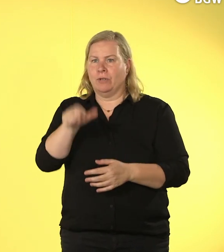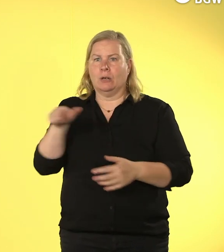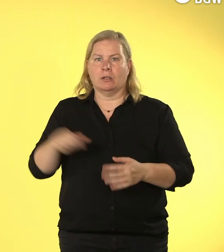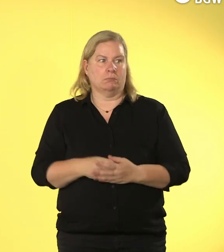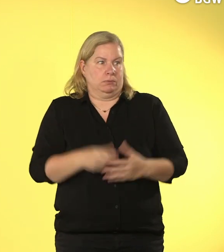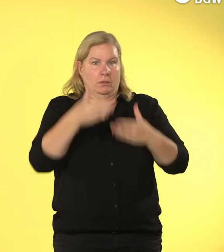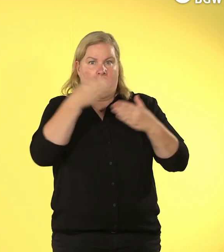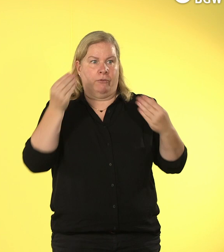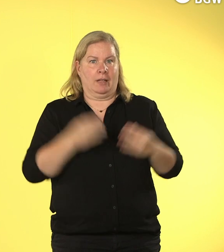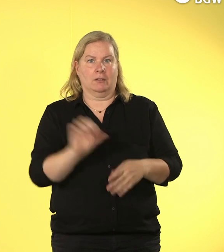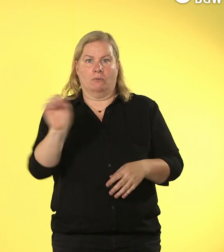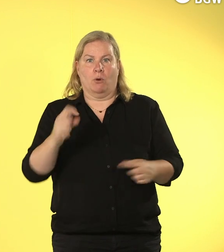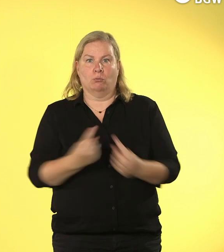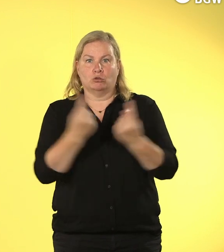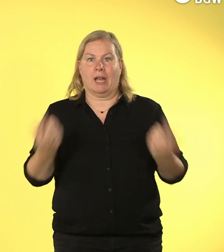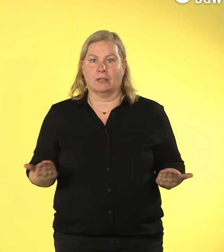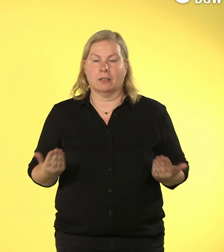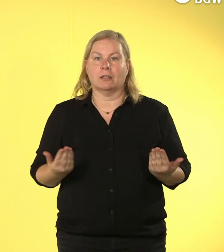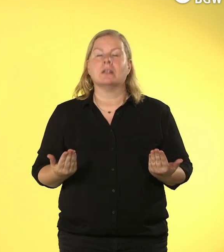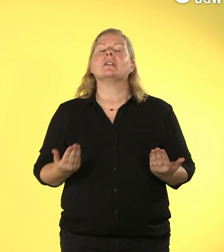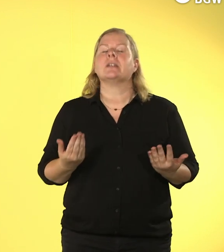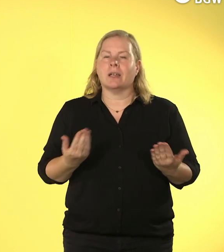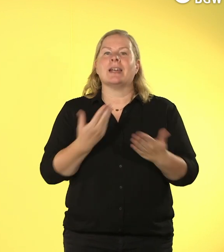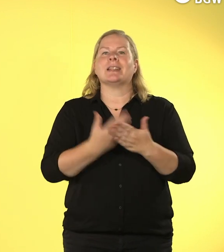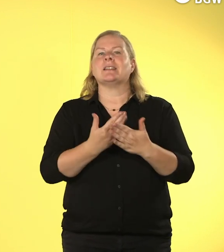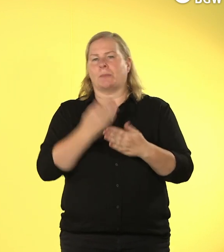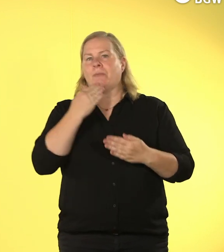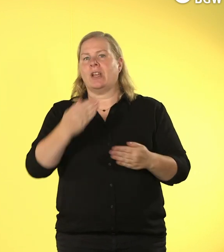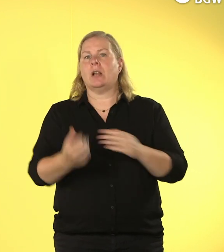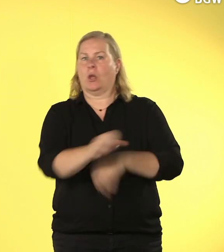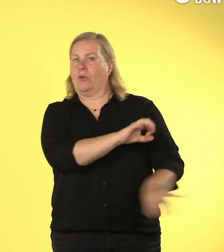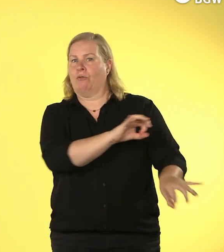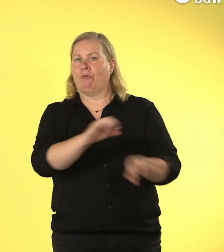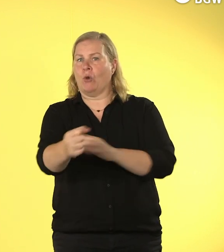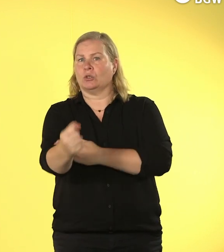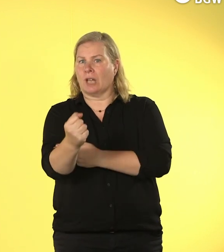Versucht als Führungskräfte, sofort auf Konflikte einzugehen.